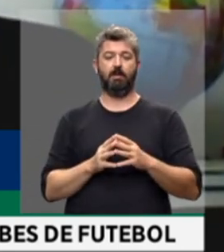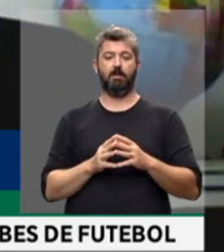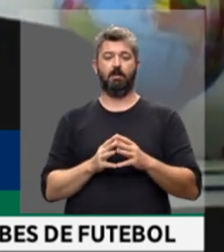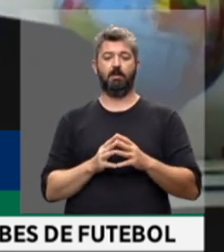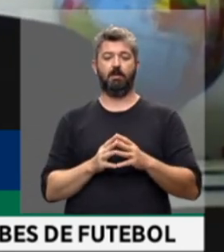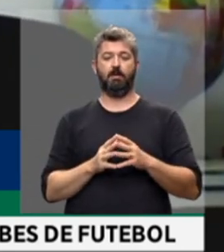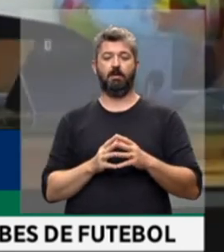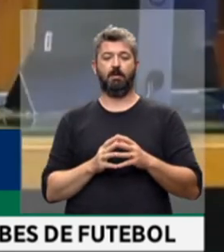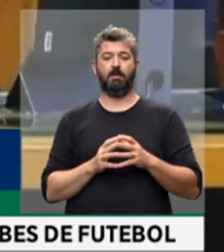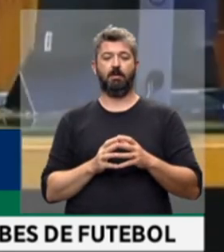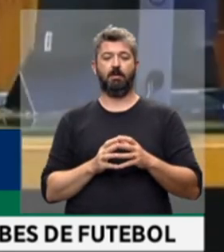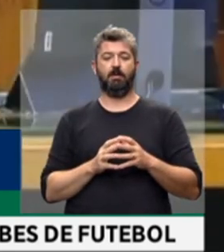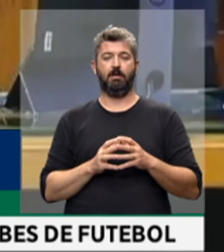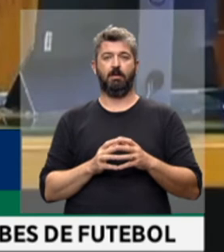DE PANDEMIA FOI MUITO IMPORTANTE, MUITOS ATLETAS,